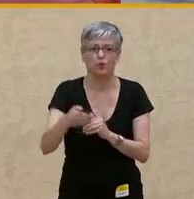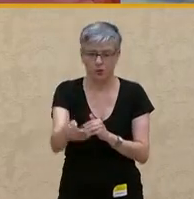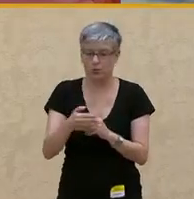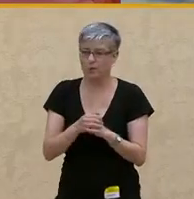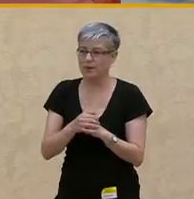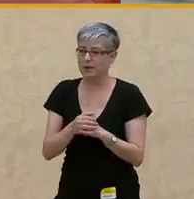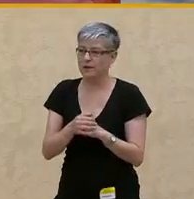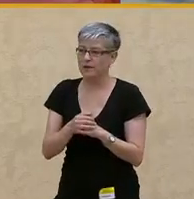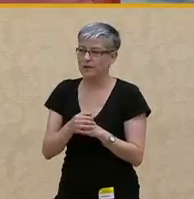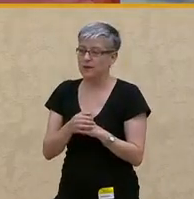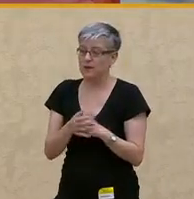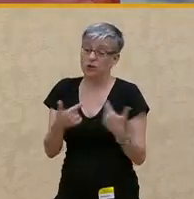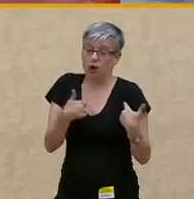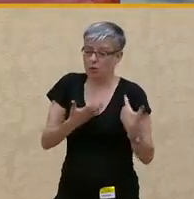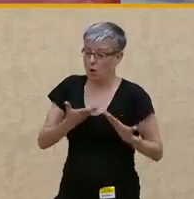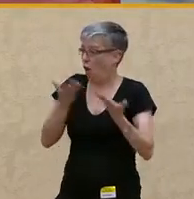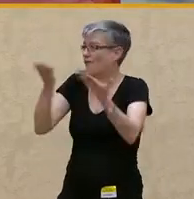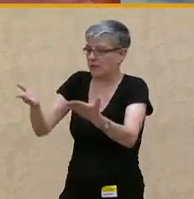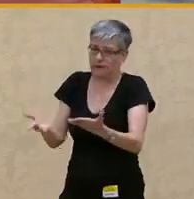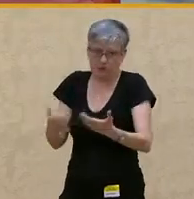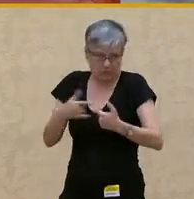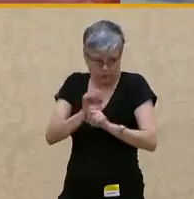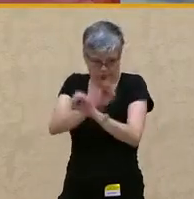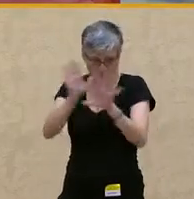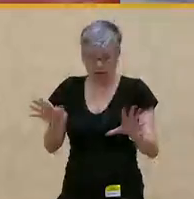Eso un poco como el ofrecimiento grande. Como peticiones, yo creo